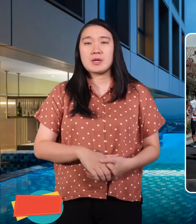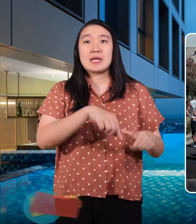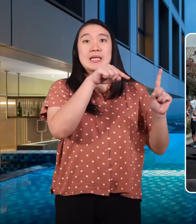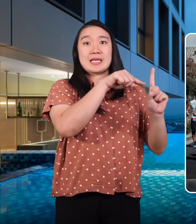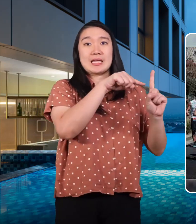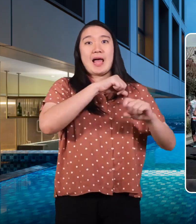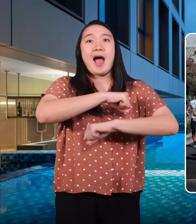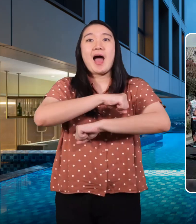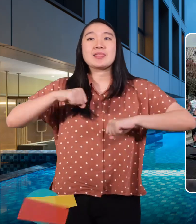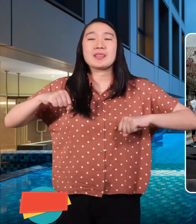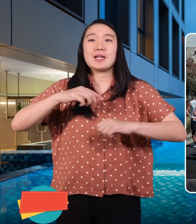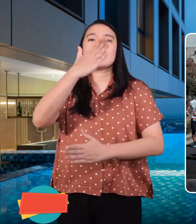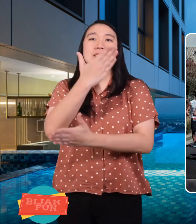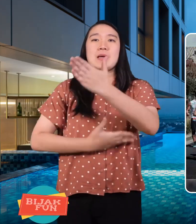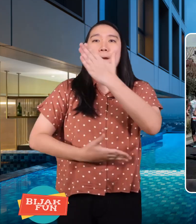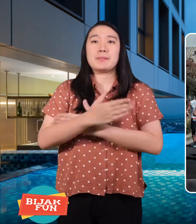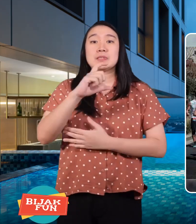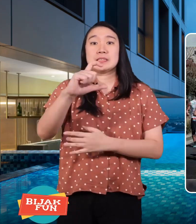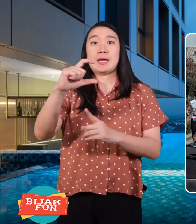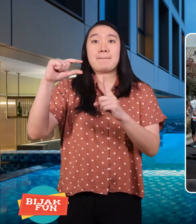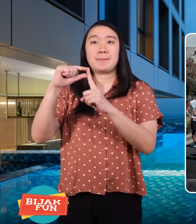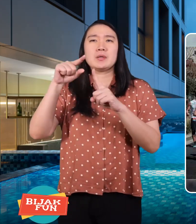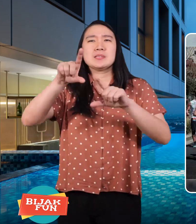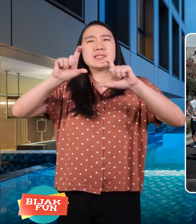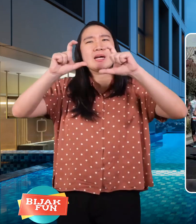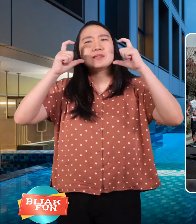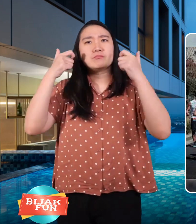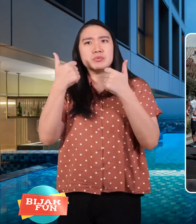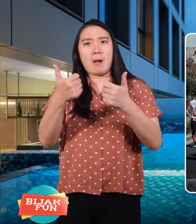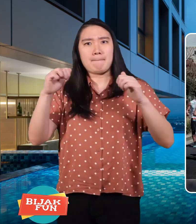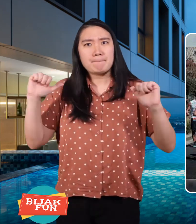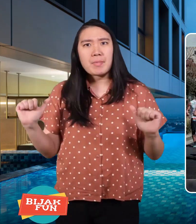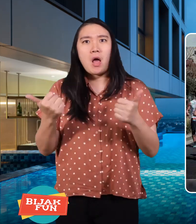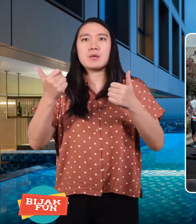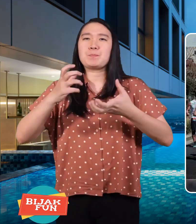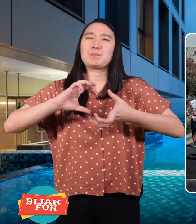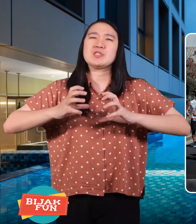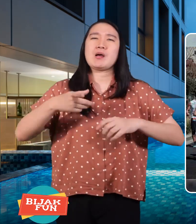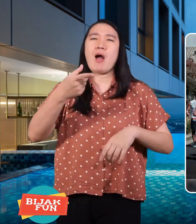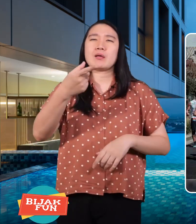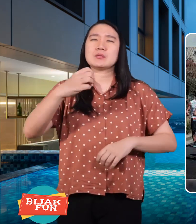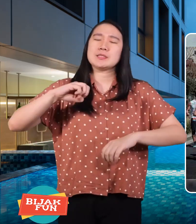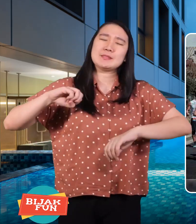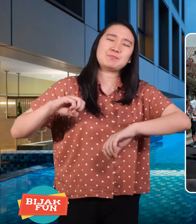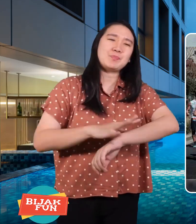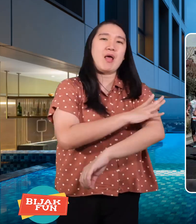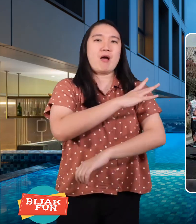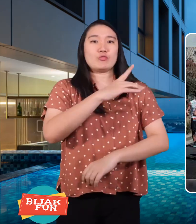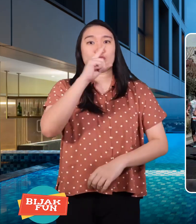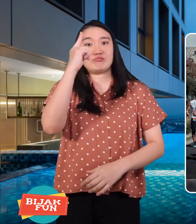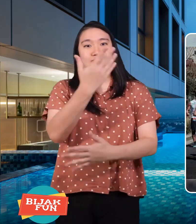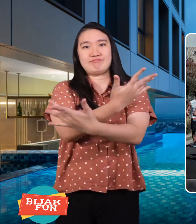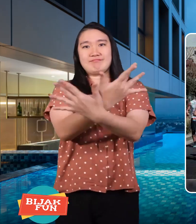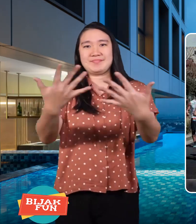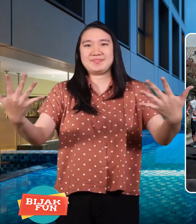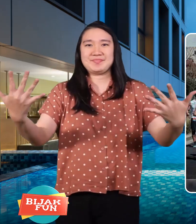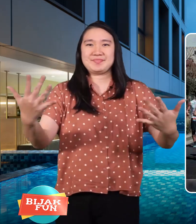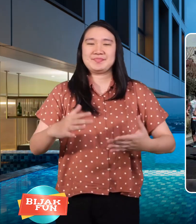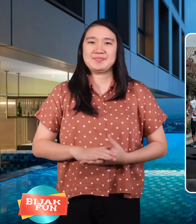Ini atlet Disabilitas cerebral palsy sejarah bisa berhasil menjadi inspirasi bagi masyarakat.